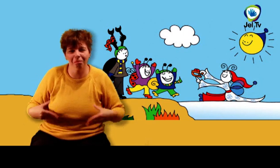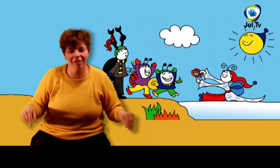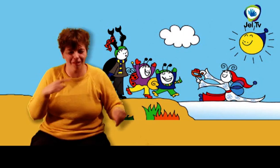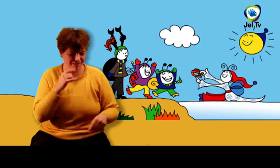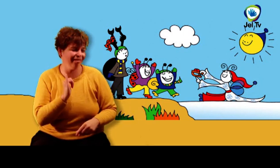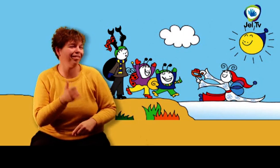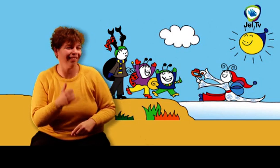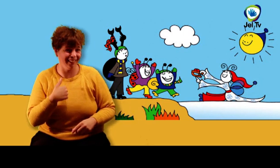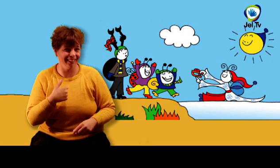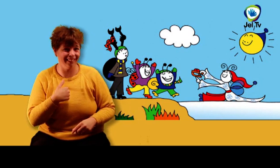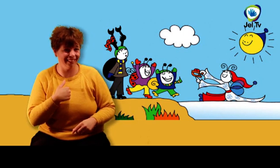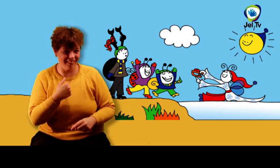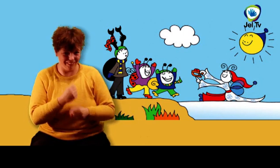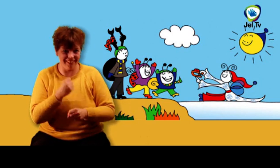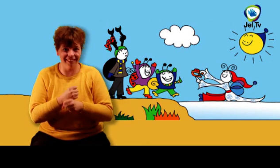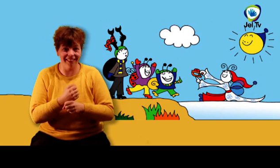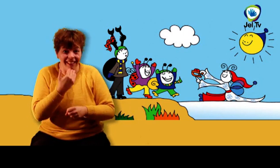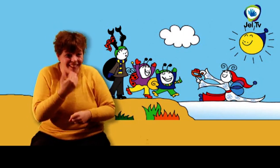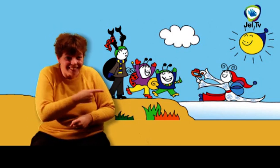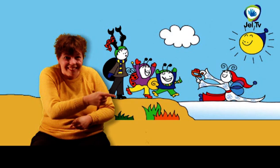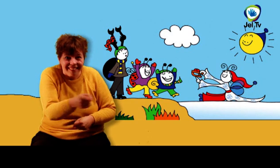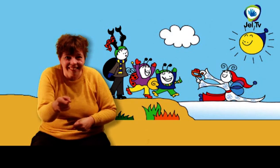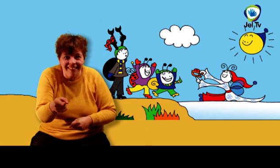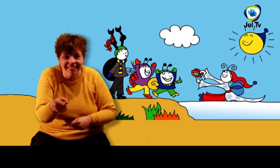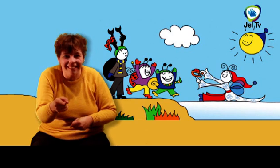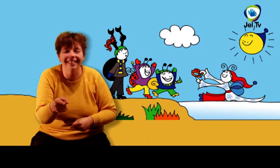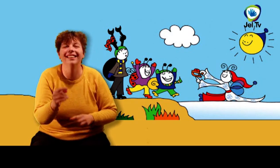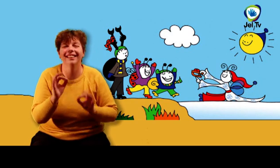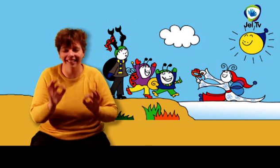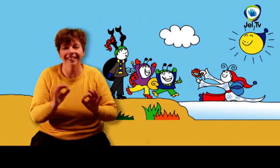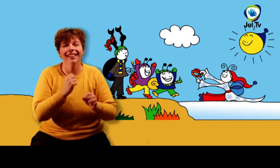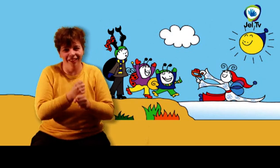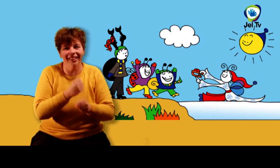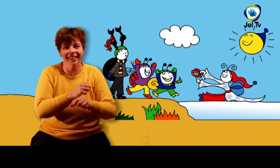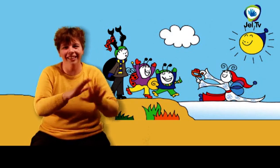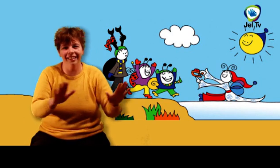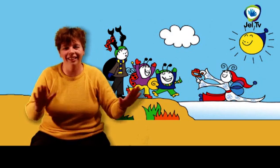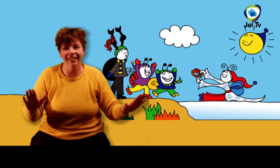Igen, én készítettem. Igazán nem nehéz! Ha szeretnétek, készíthetünk nektek is!